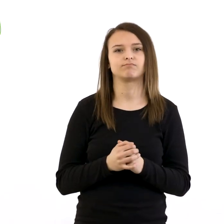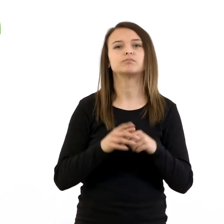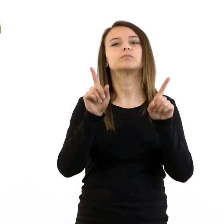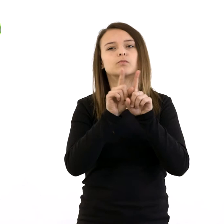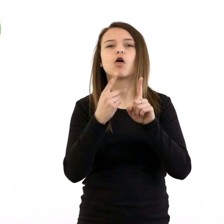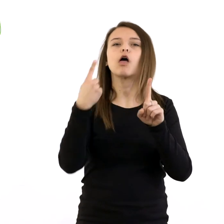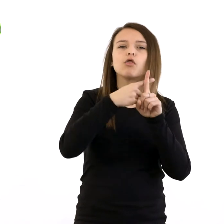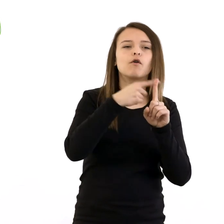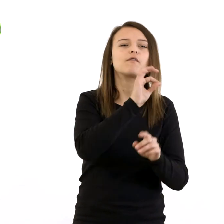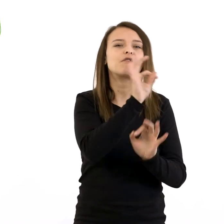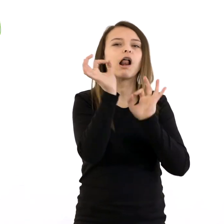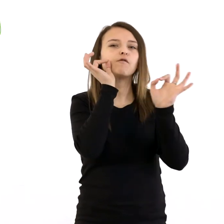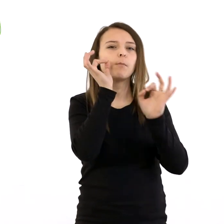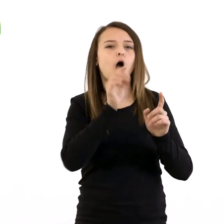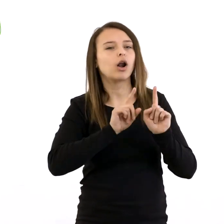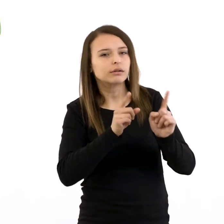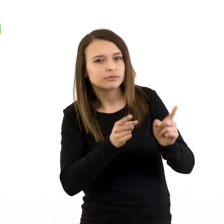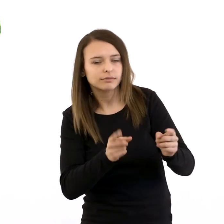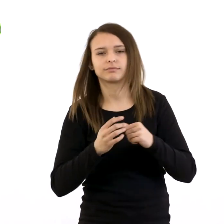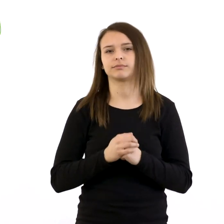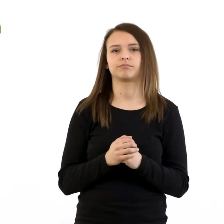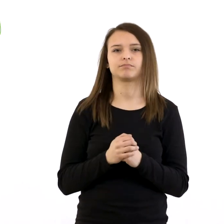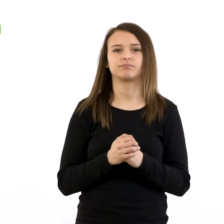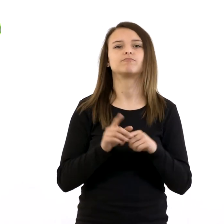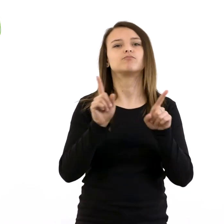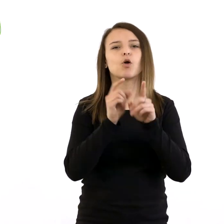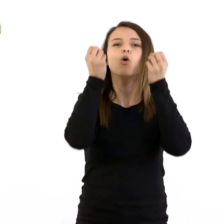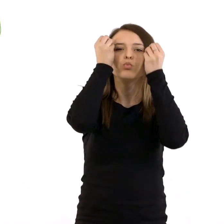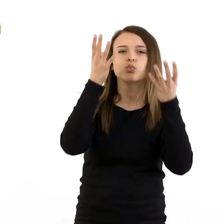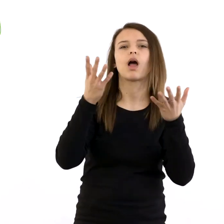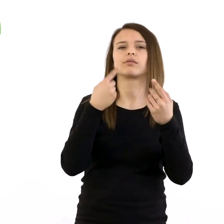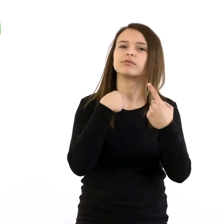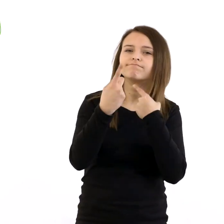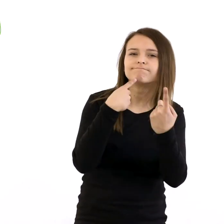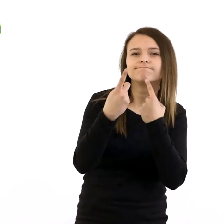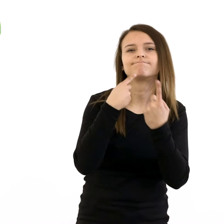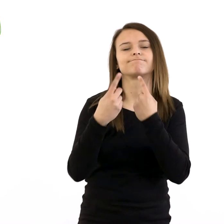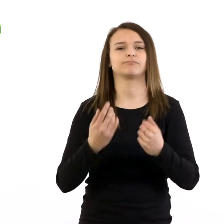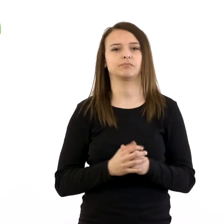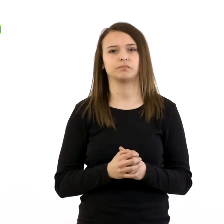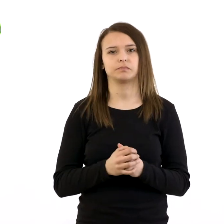posiadaniu dodatkowych materiałów o organizacji; kulturalnym tonie wypowiedzi;